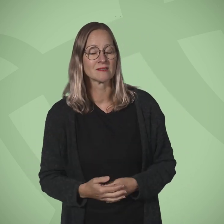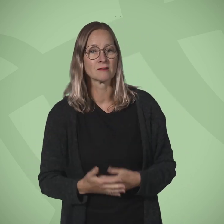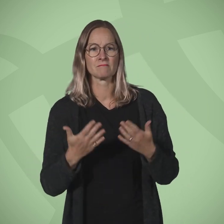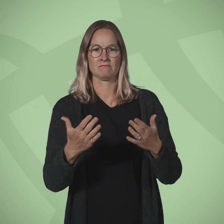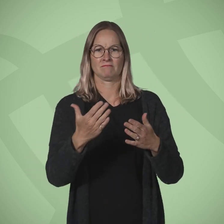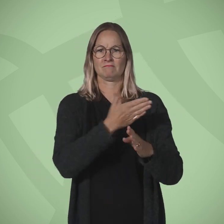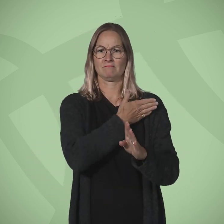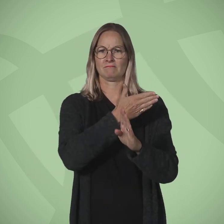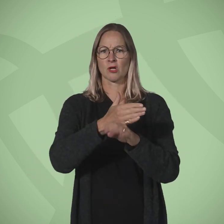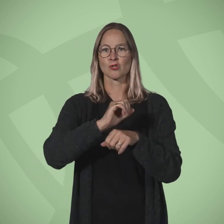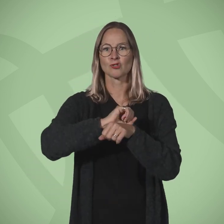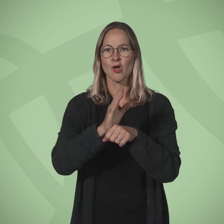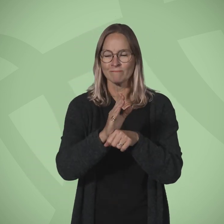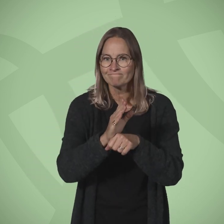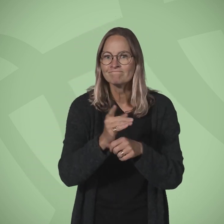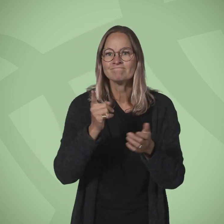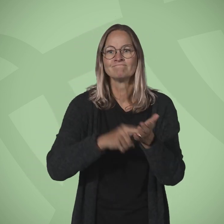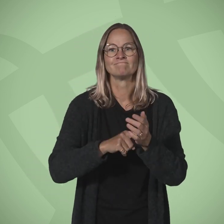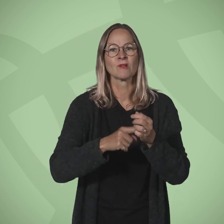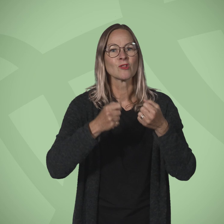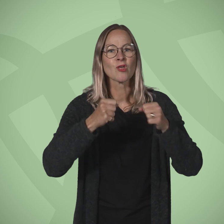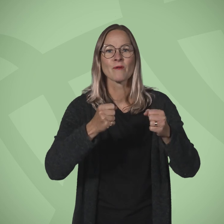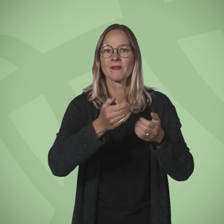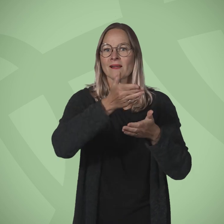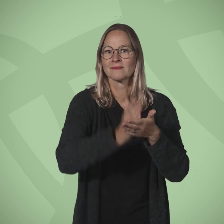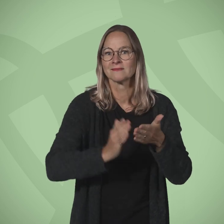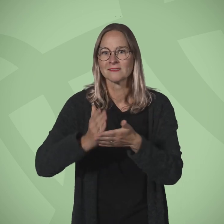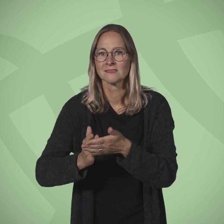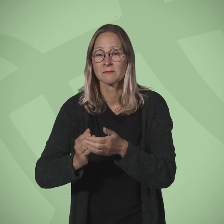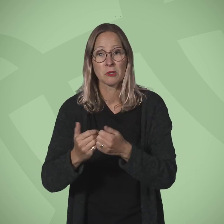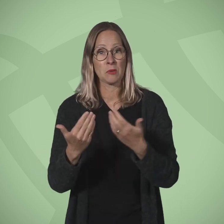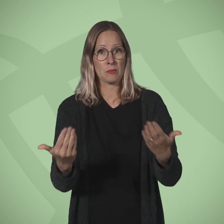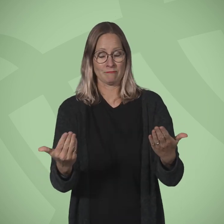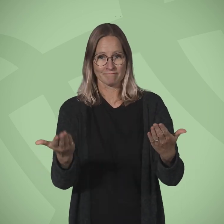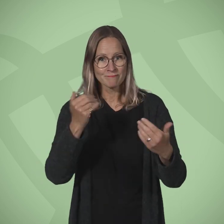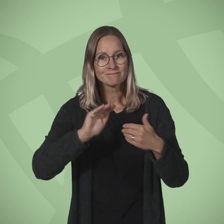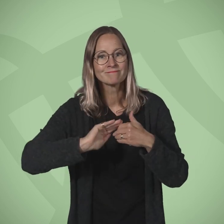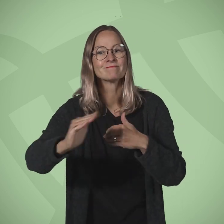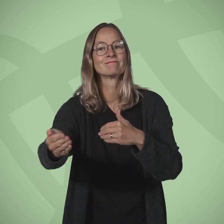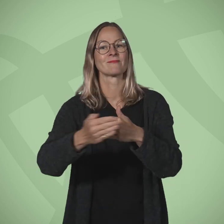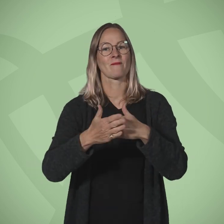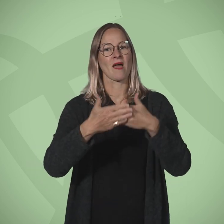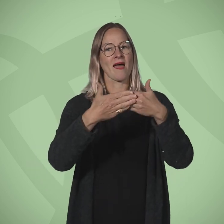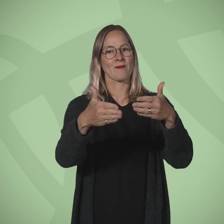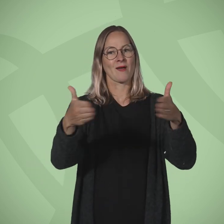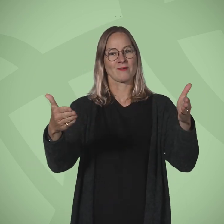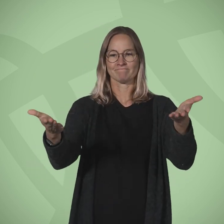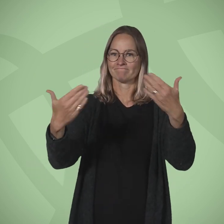Korona pakotti keskeyttämään toiminnan, mutta nyt on aika avata ovet uudelleen -